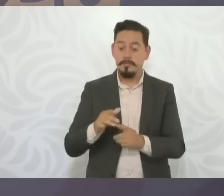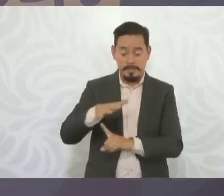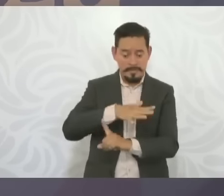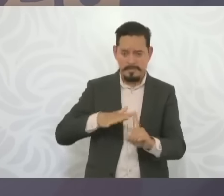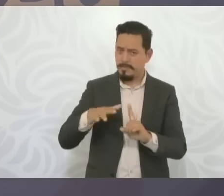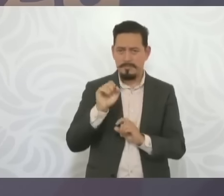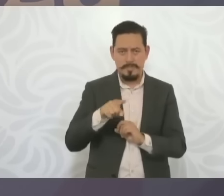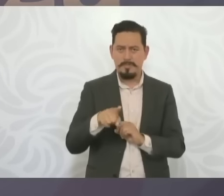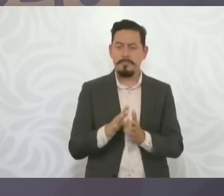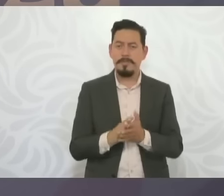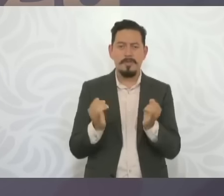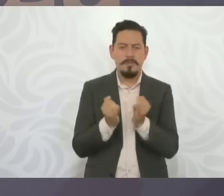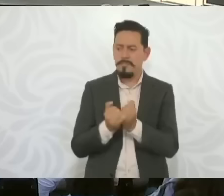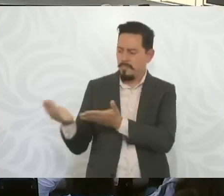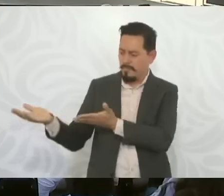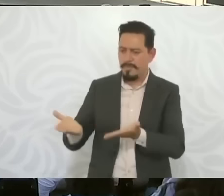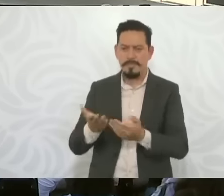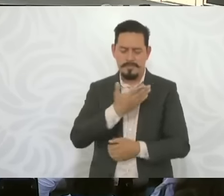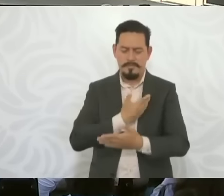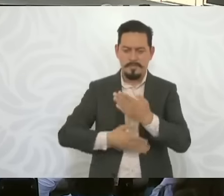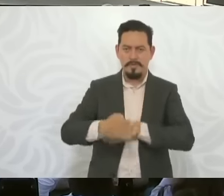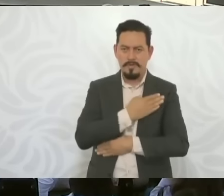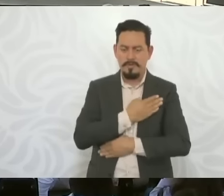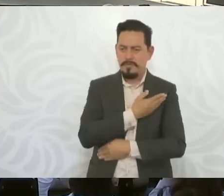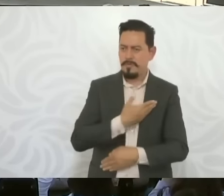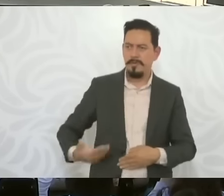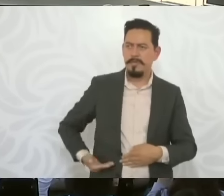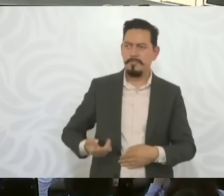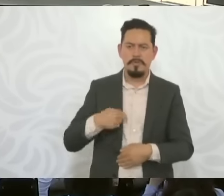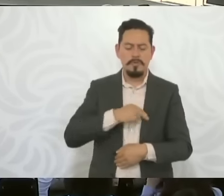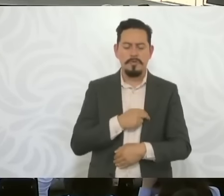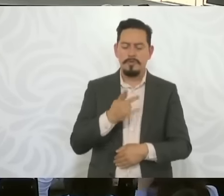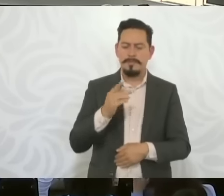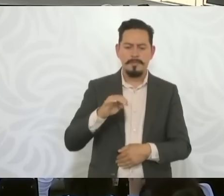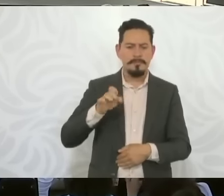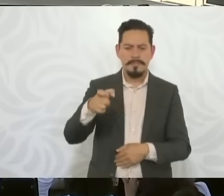República, dotaremos a la Dirección General de Petróleos Mexicanos de una comisión consultiva